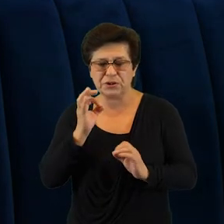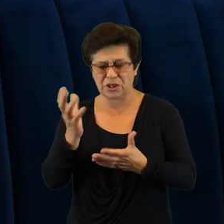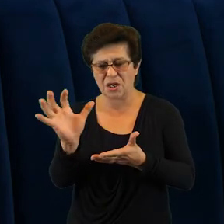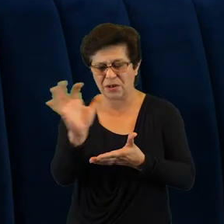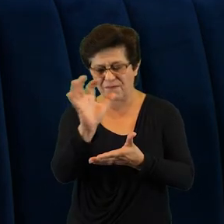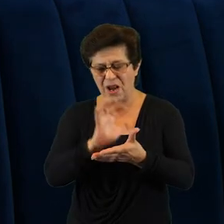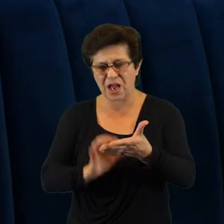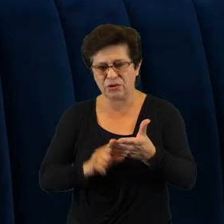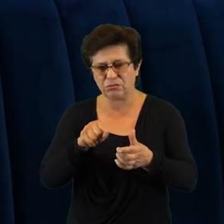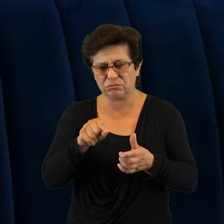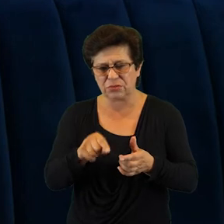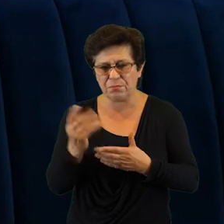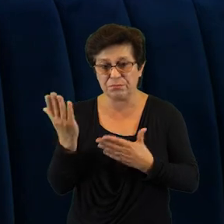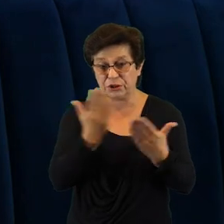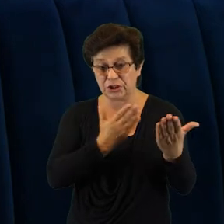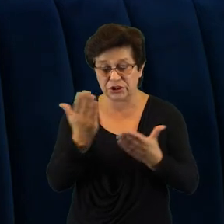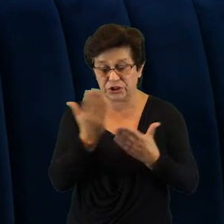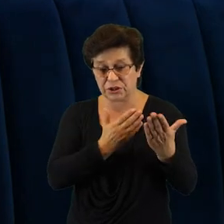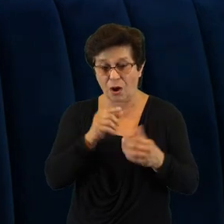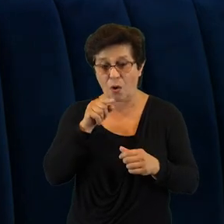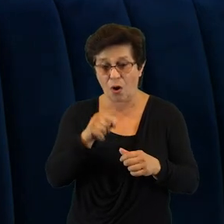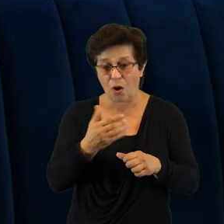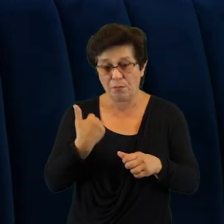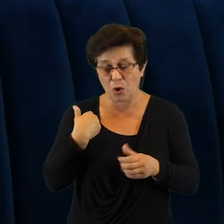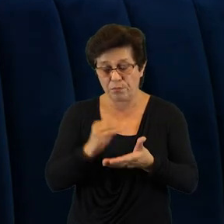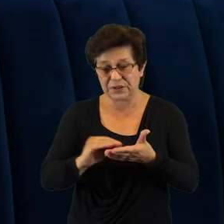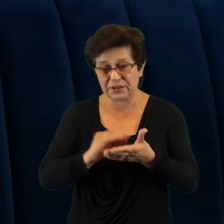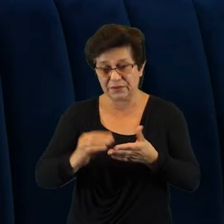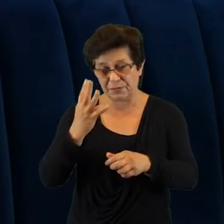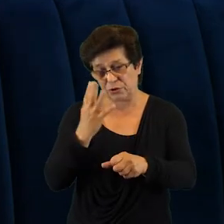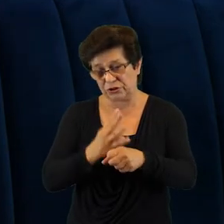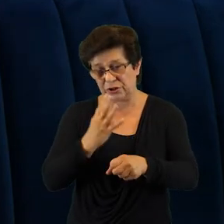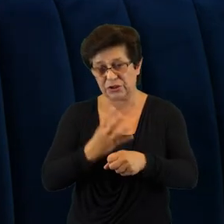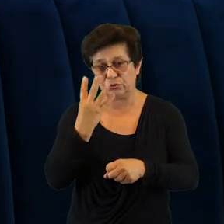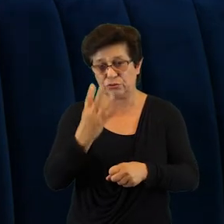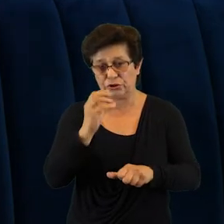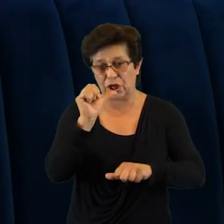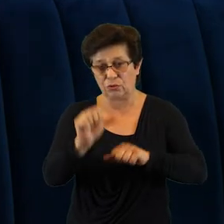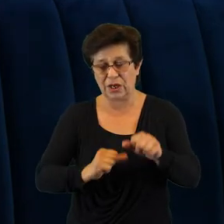To był felieton sprzed 44 laty zatytułowany "Odrażliwość Żydów".